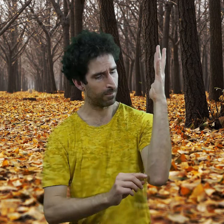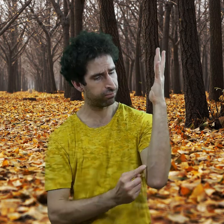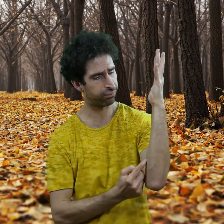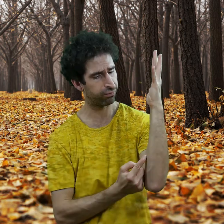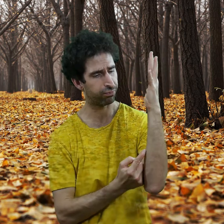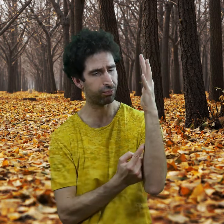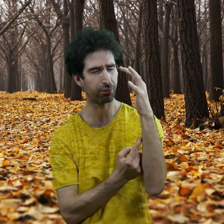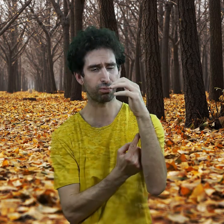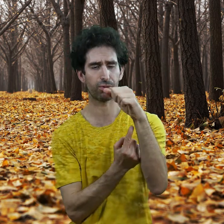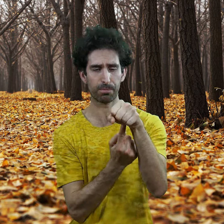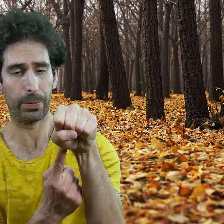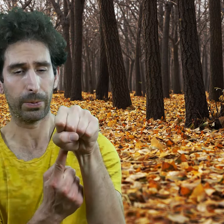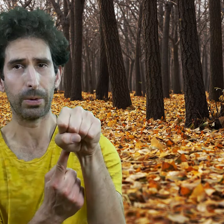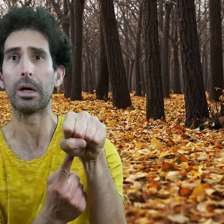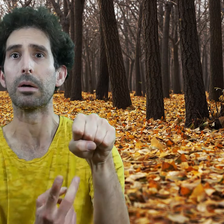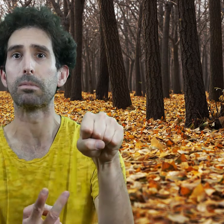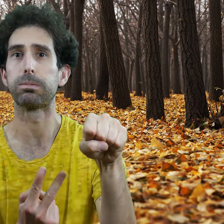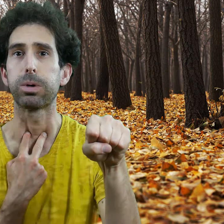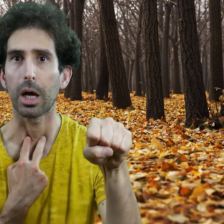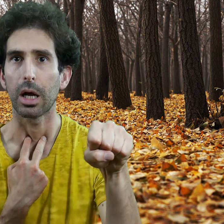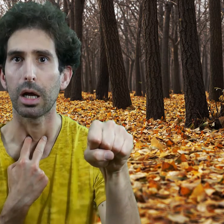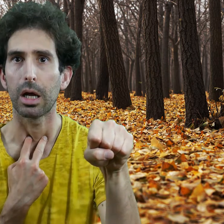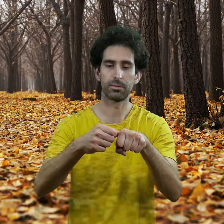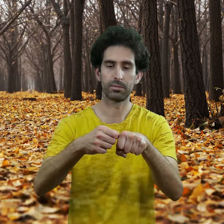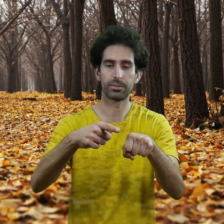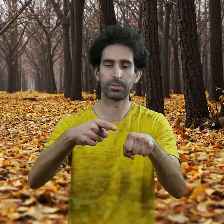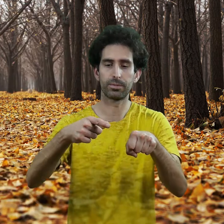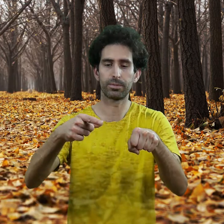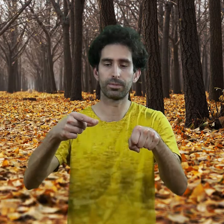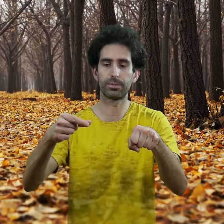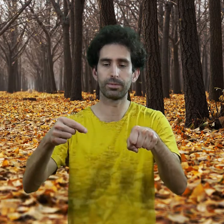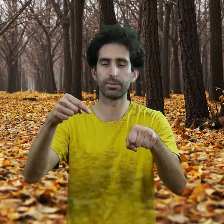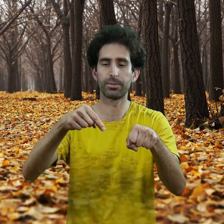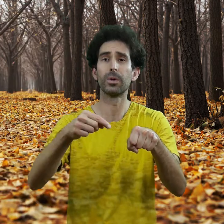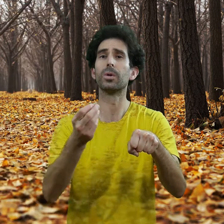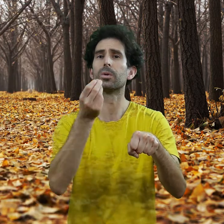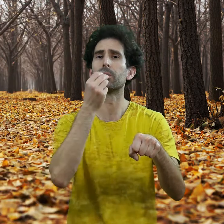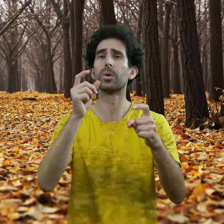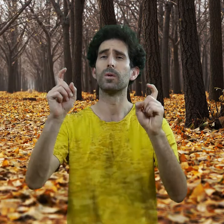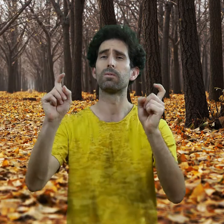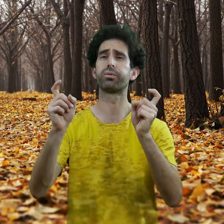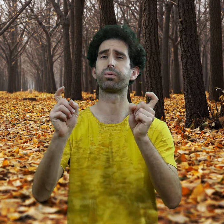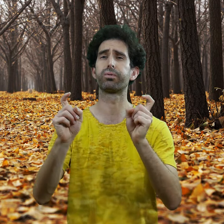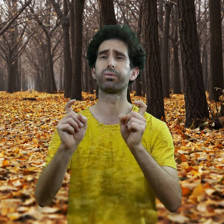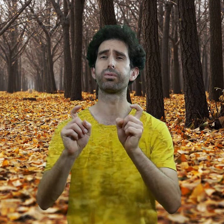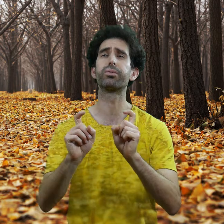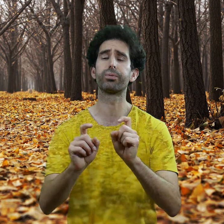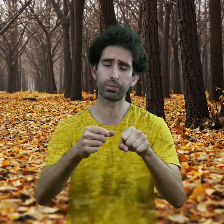La sève monte dans l'arbre puis elle est bloquée. La feuille ne reçoit plus les éléments nutritifs.